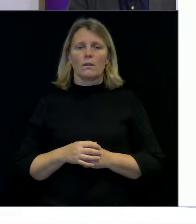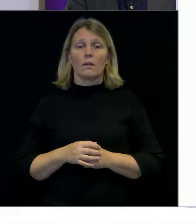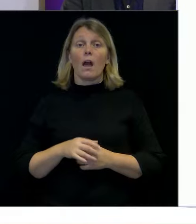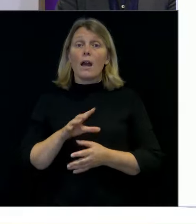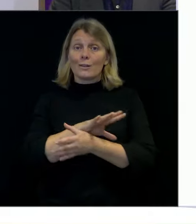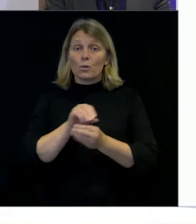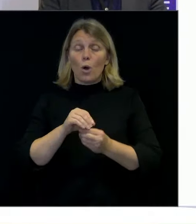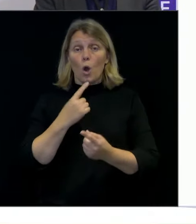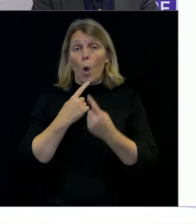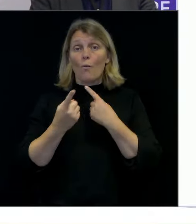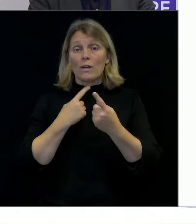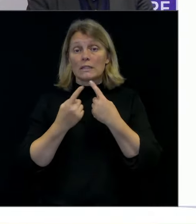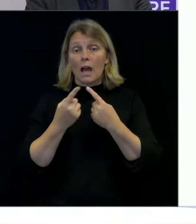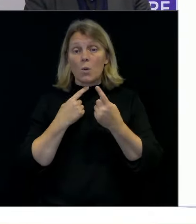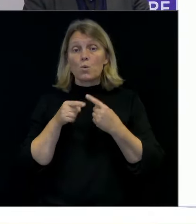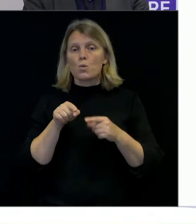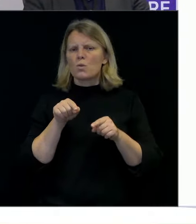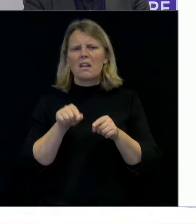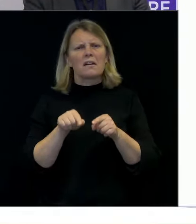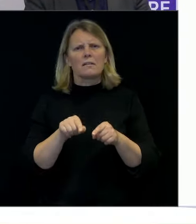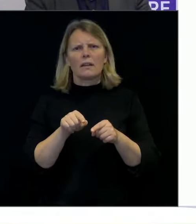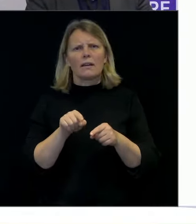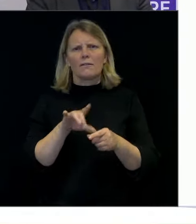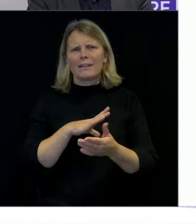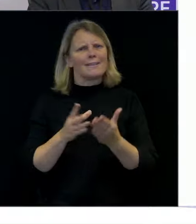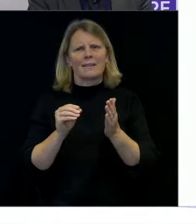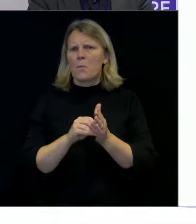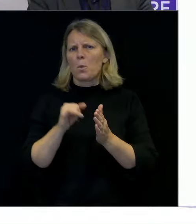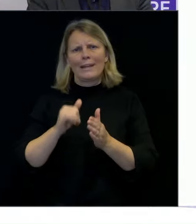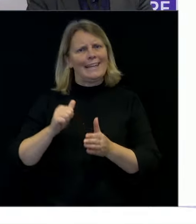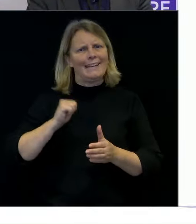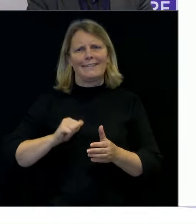Totalkonversation, det definieras inte i tillgänglighetsdirektivet.